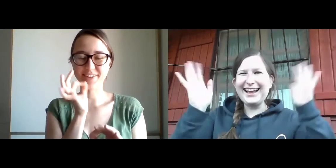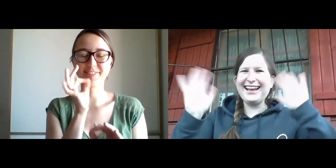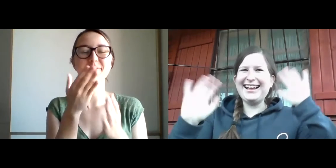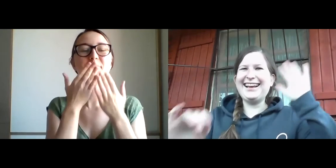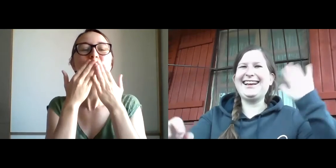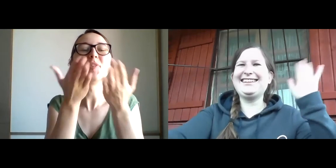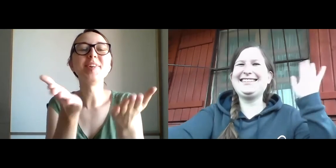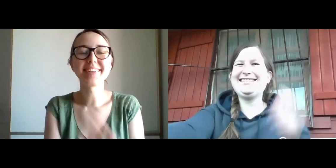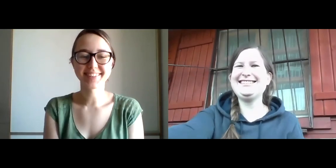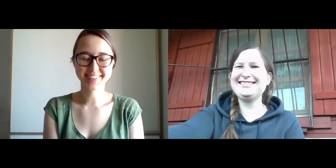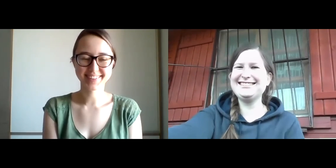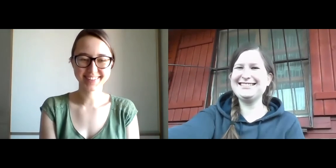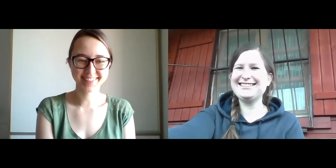Paaa!